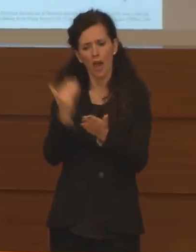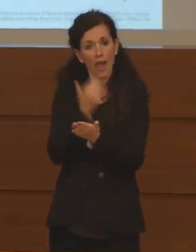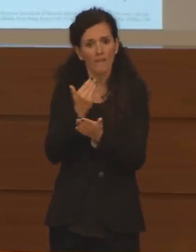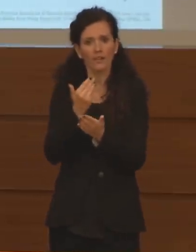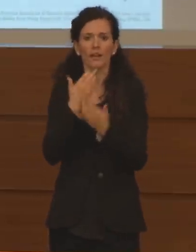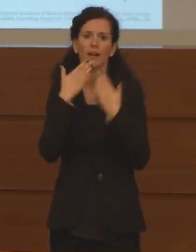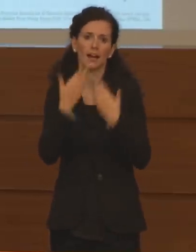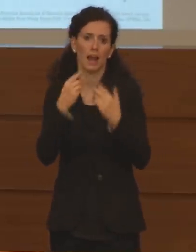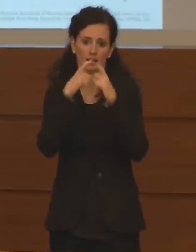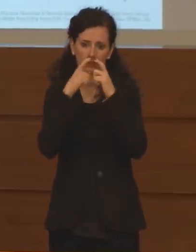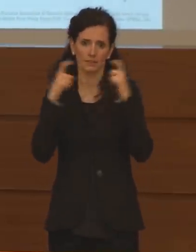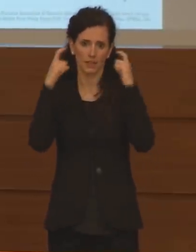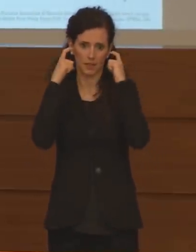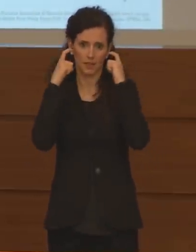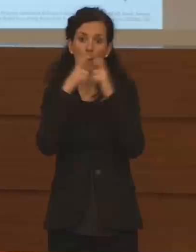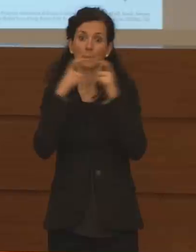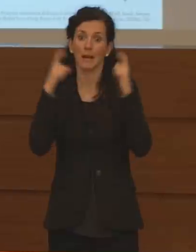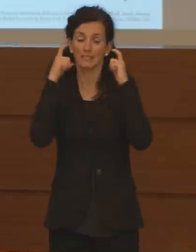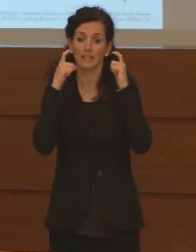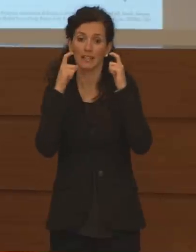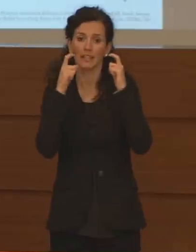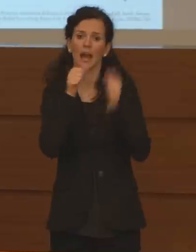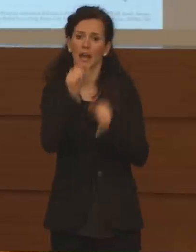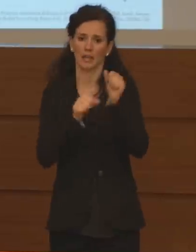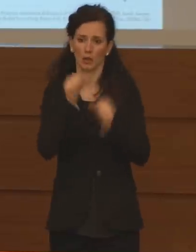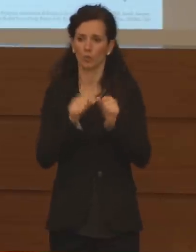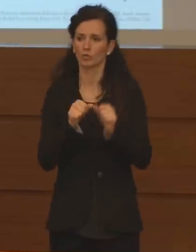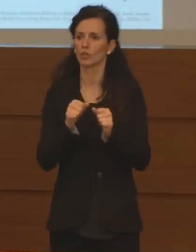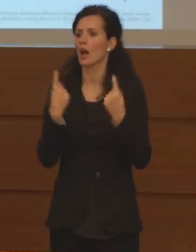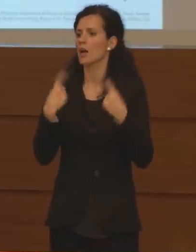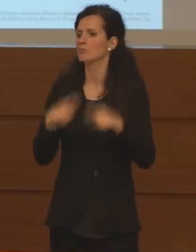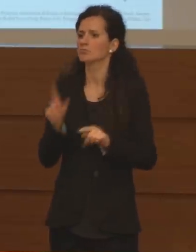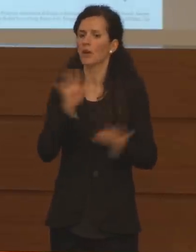chirurgica. Queste erano le informazioni che vi volevo dare